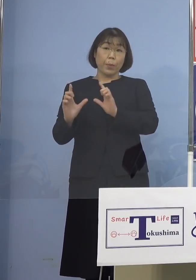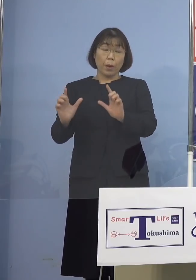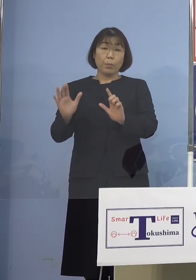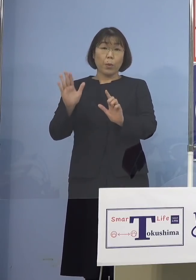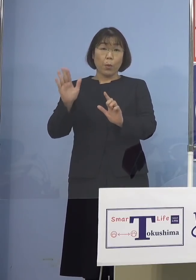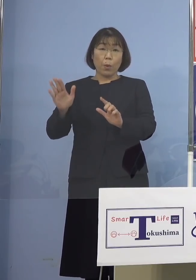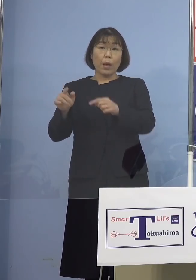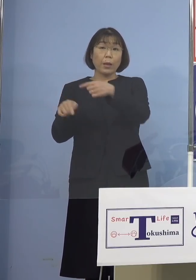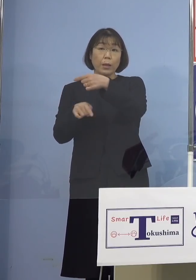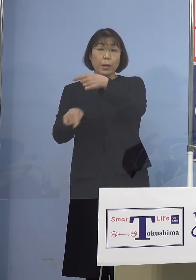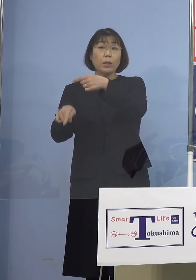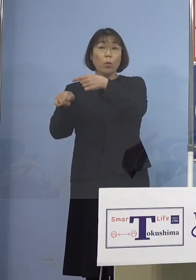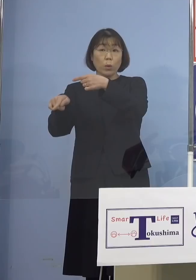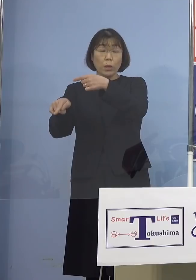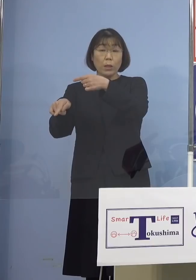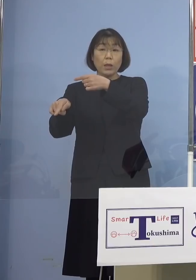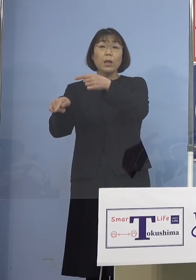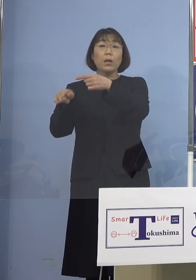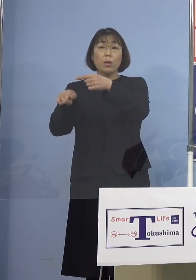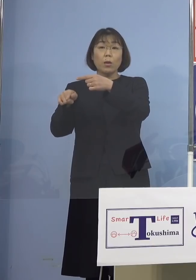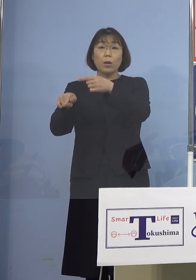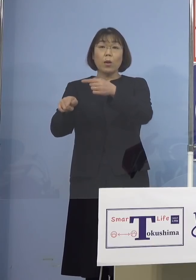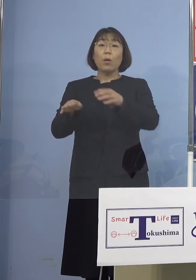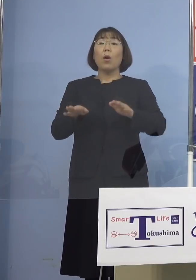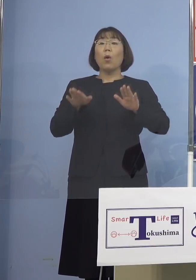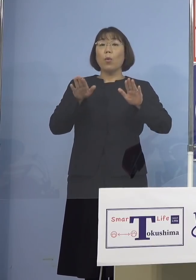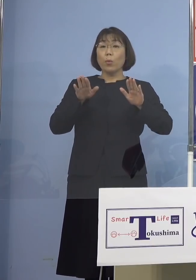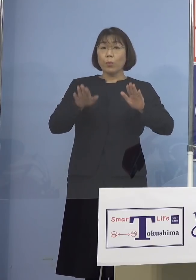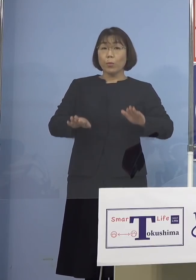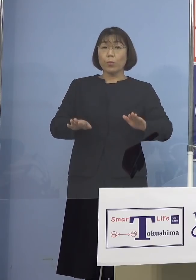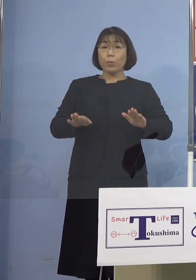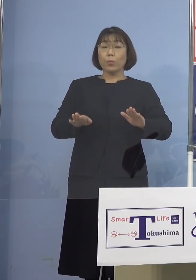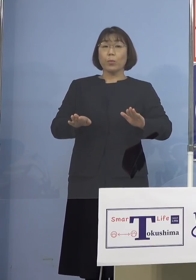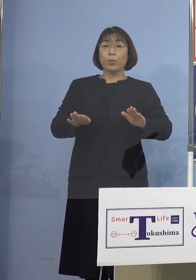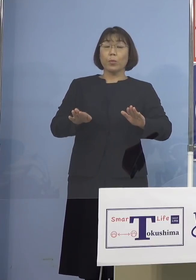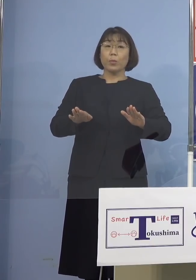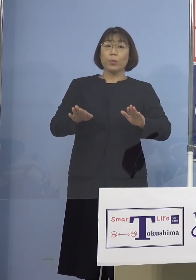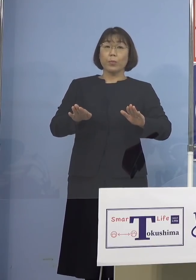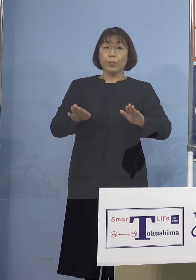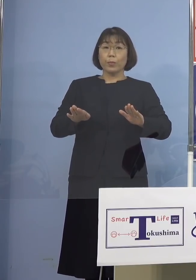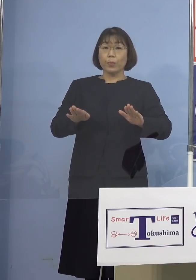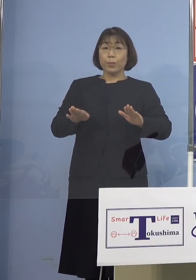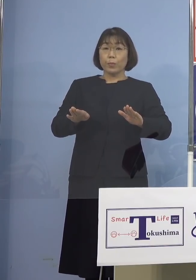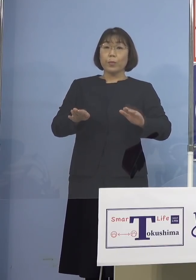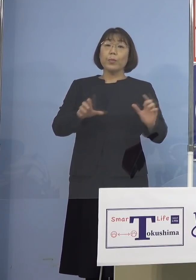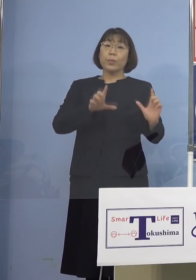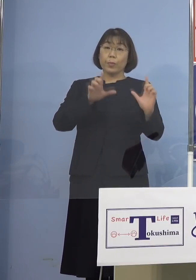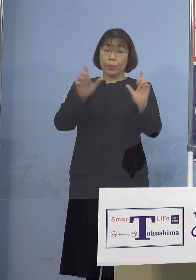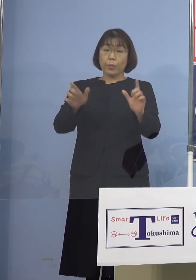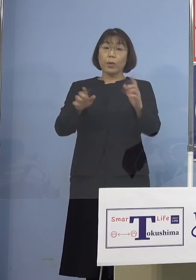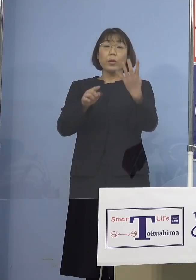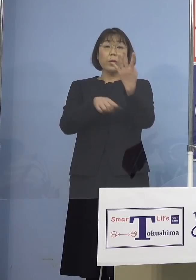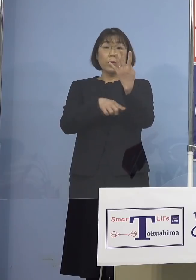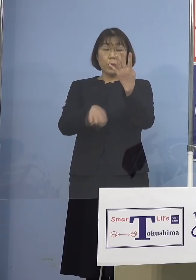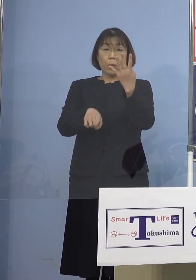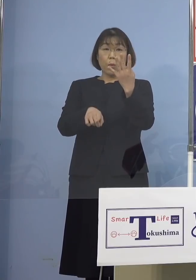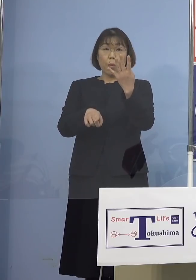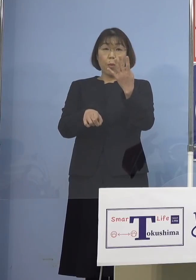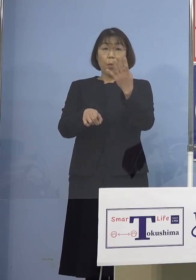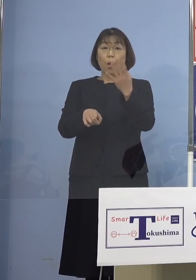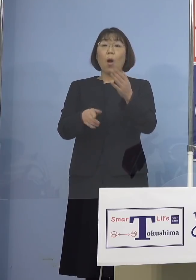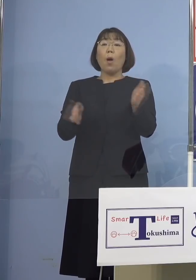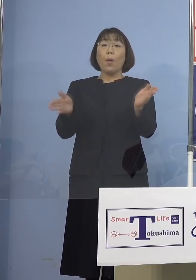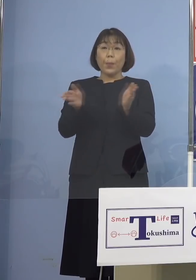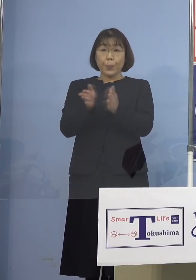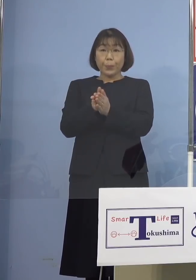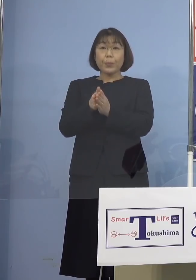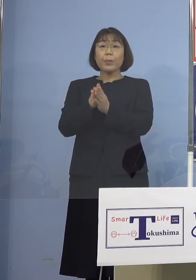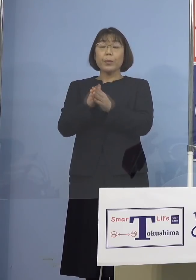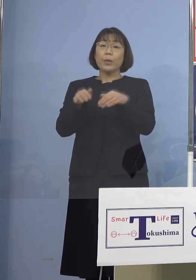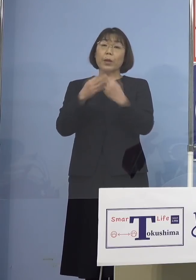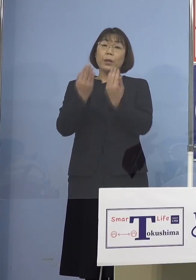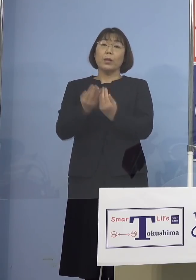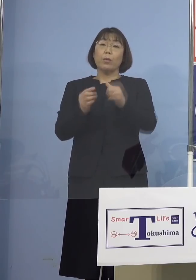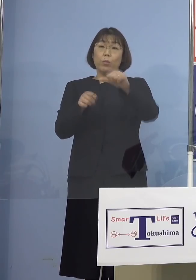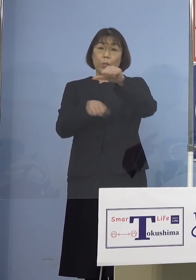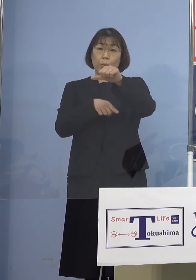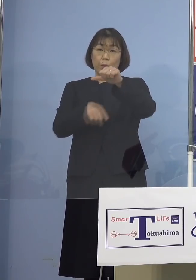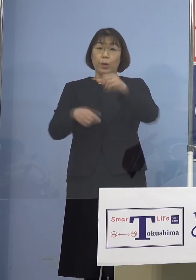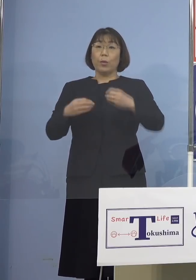1名の感染者に、本日発表の4名 こちらを加えた計5名の感染者が